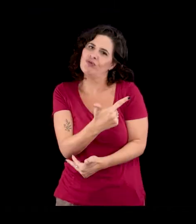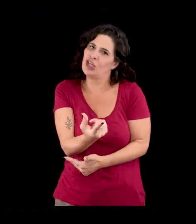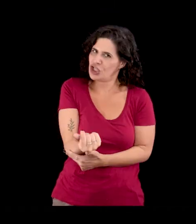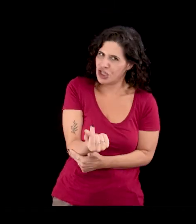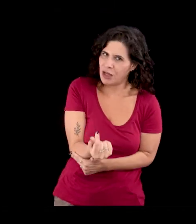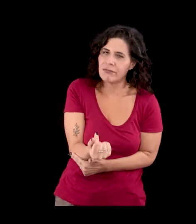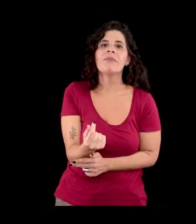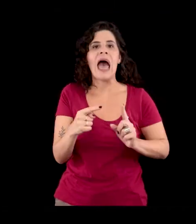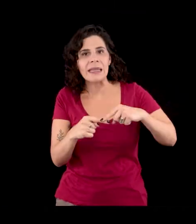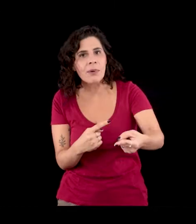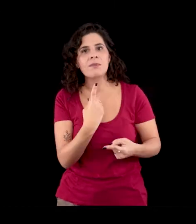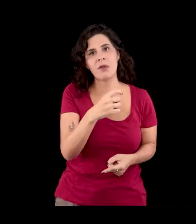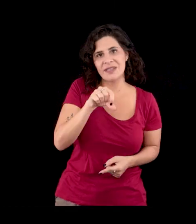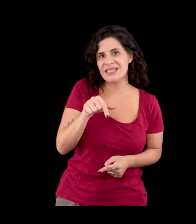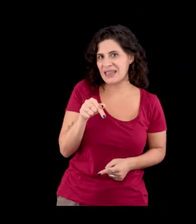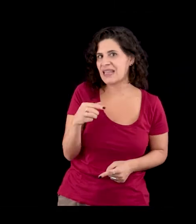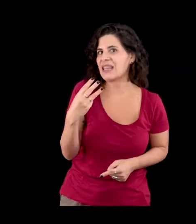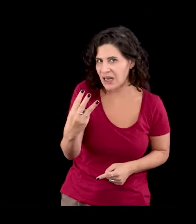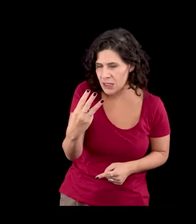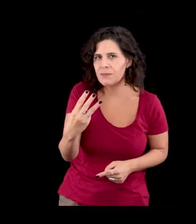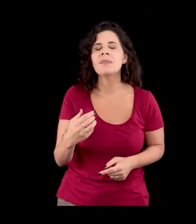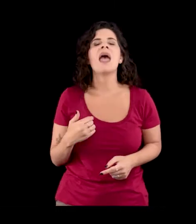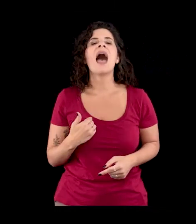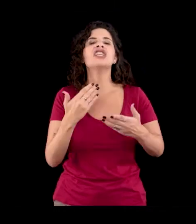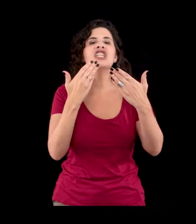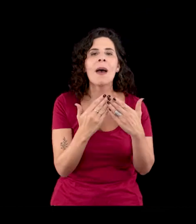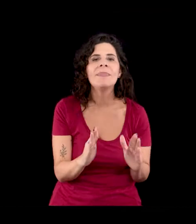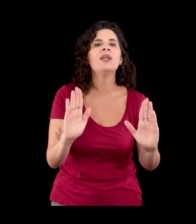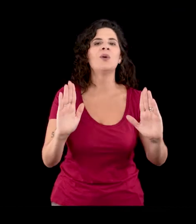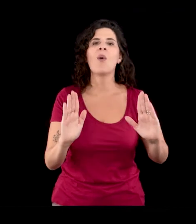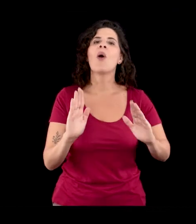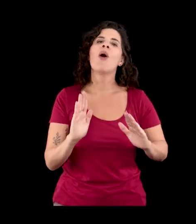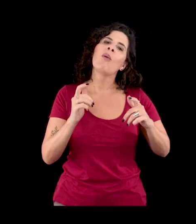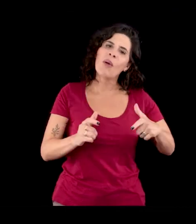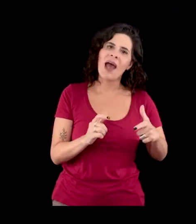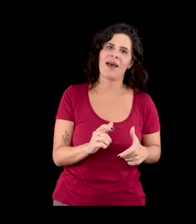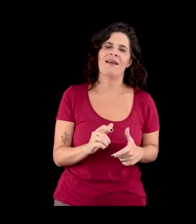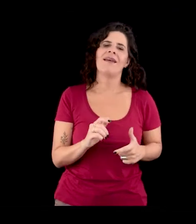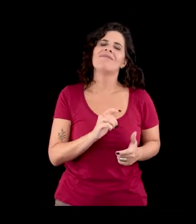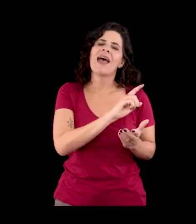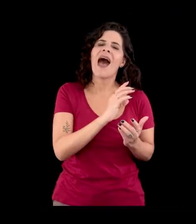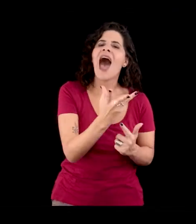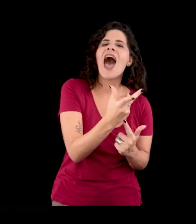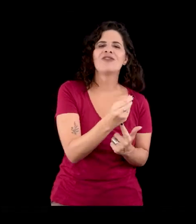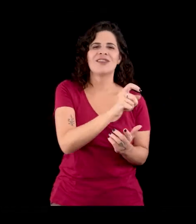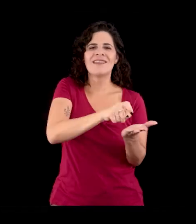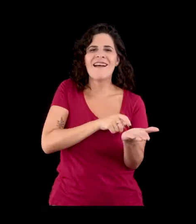Então, em 1973, a gente abriu uma galeria de artes gráficas –